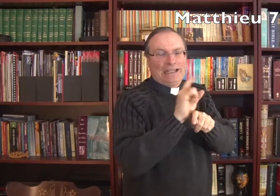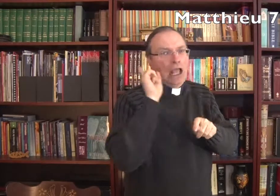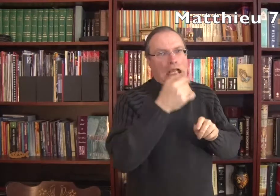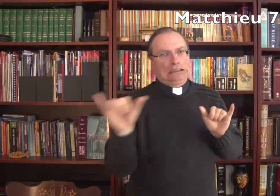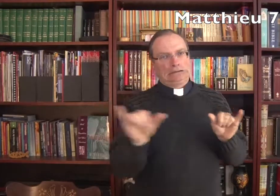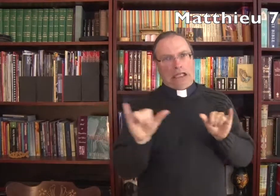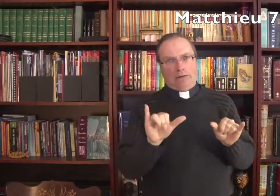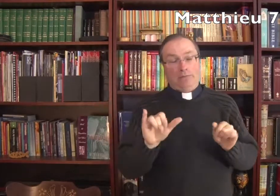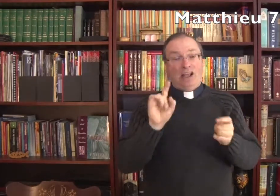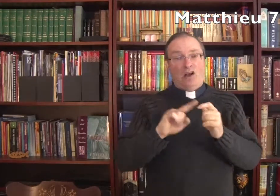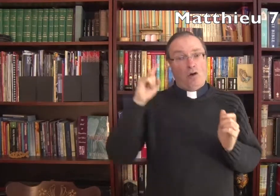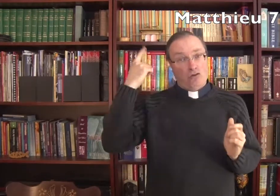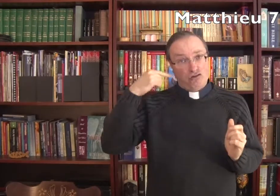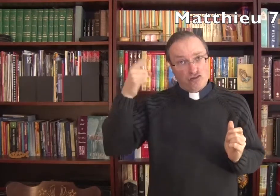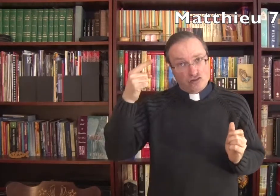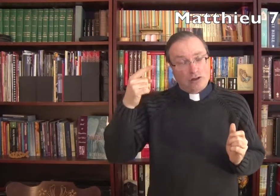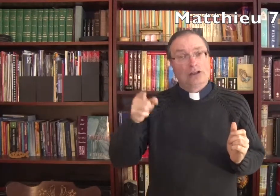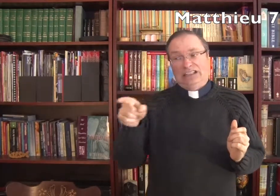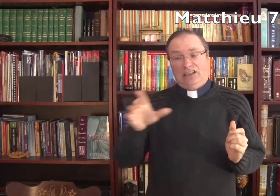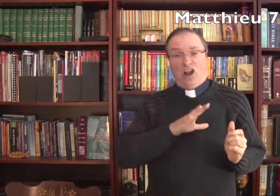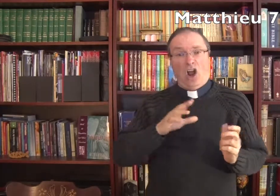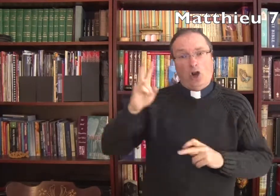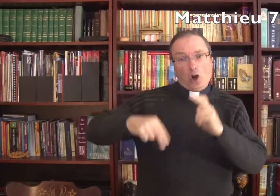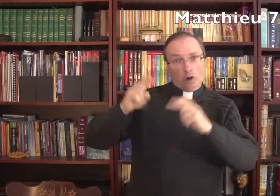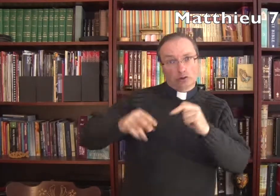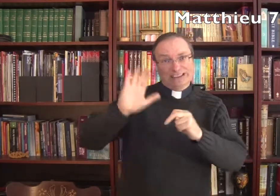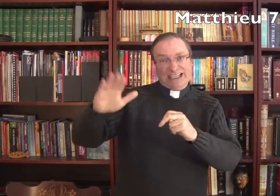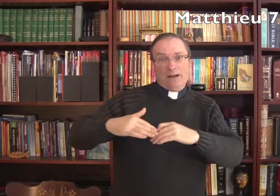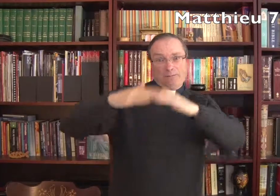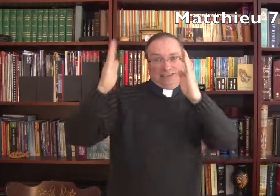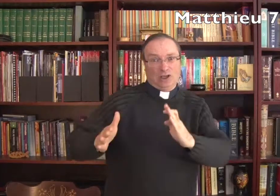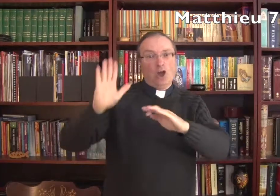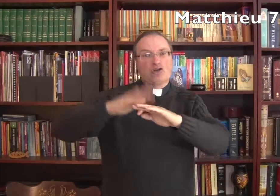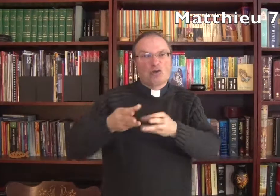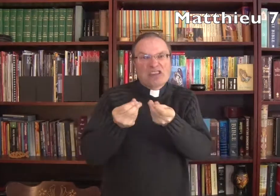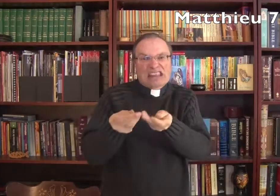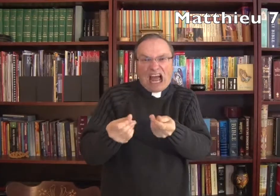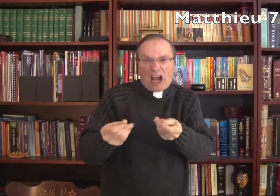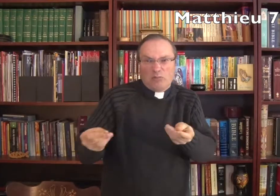ressemblera à un fou qui a construit sa maison sur le sable.